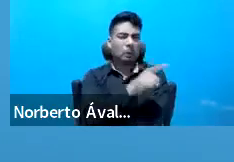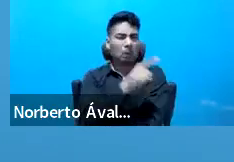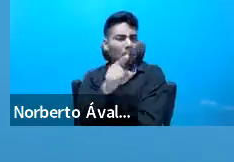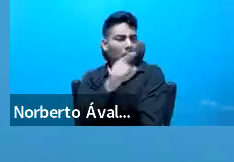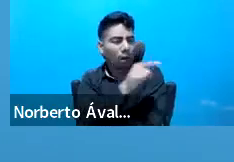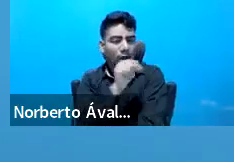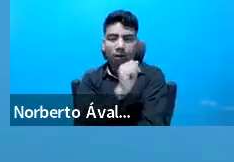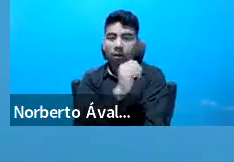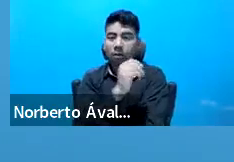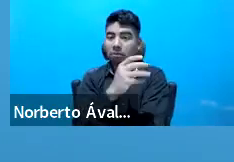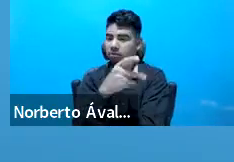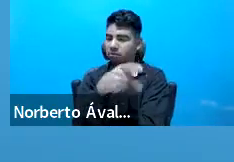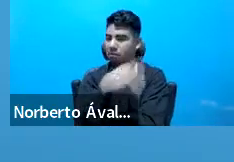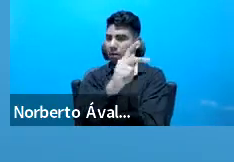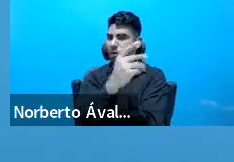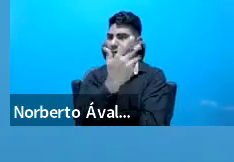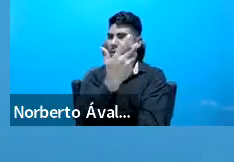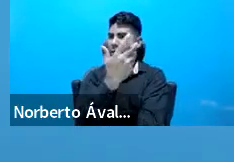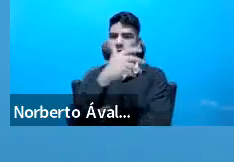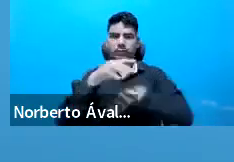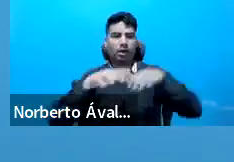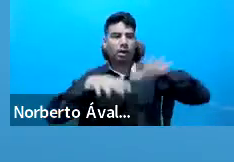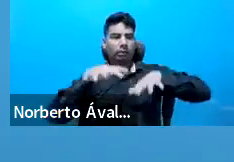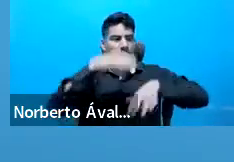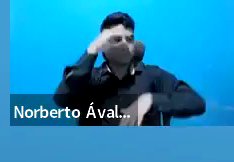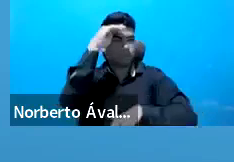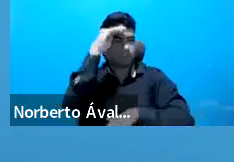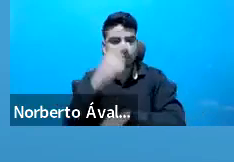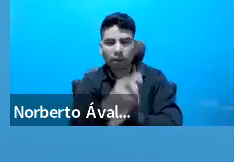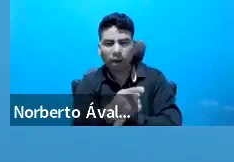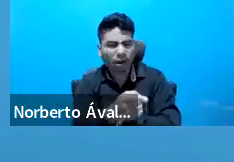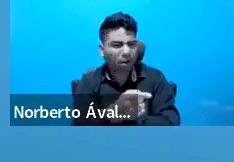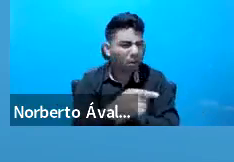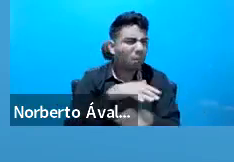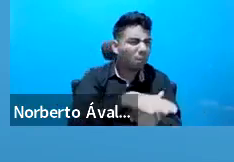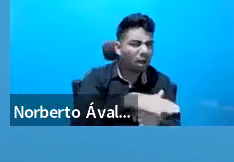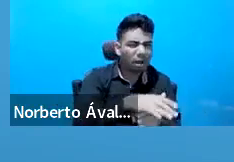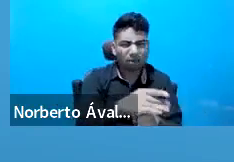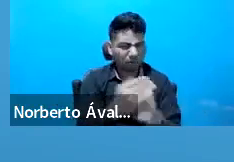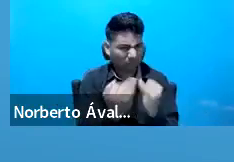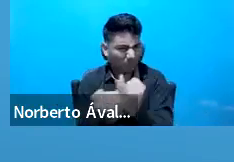o muy burdo, pero también hay investigaciones que señalan que , por ejemplo , por ejemplo, comunidades que a hacer divisiones